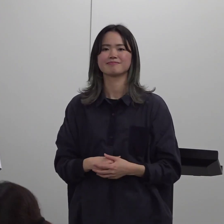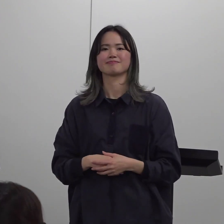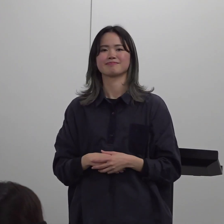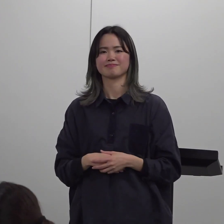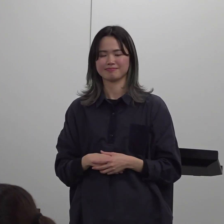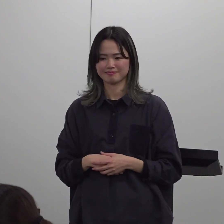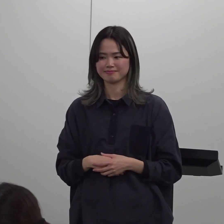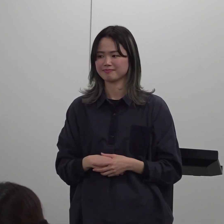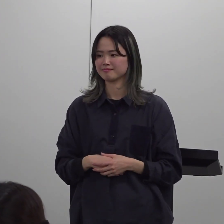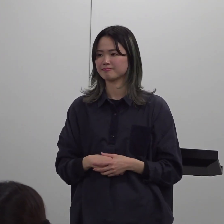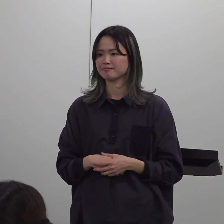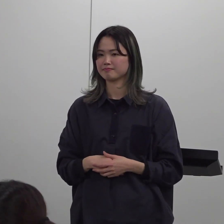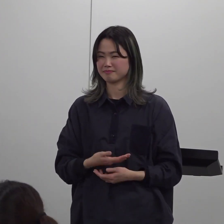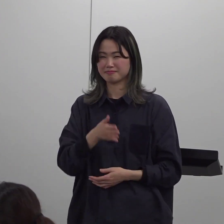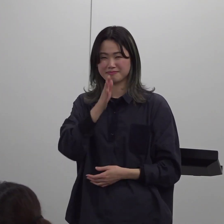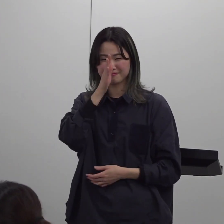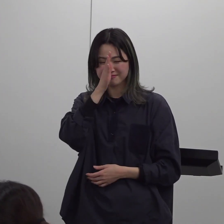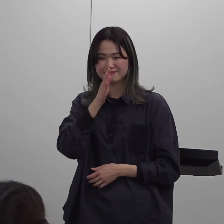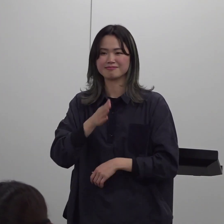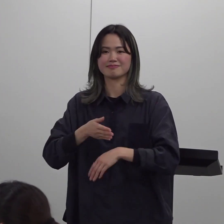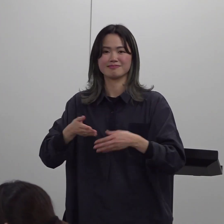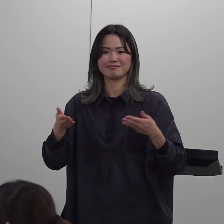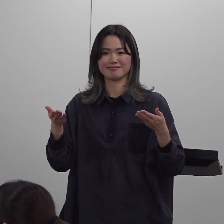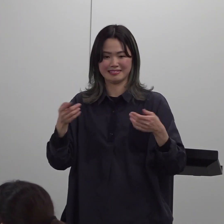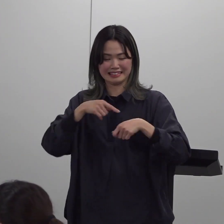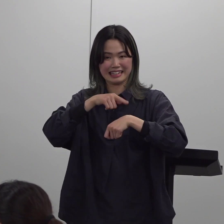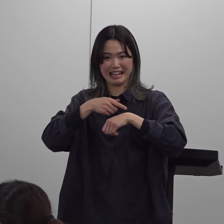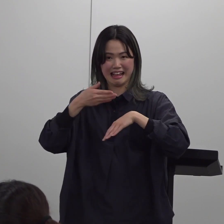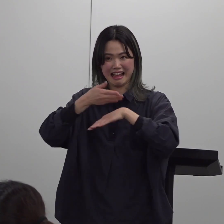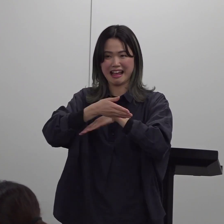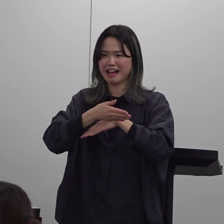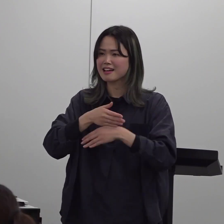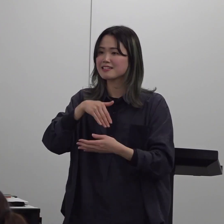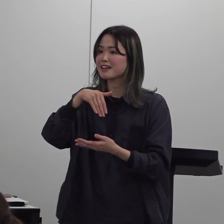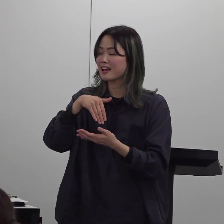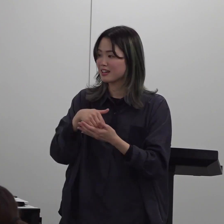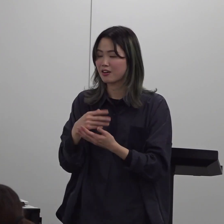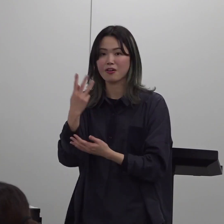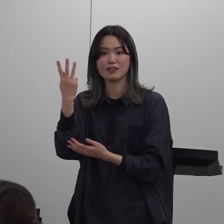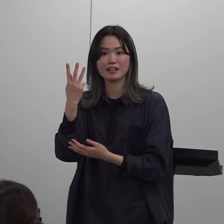ではすいませんちょっと時間過ぎましたが最後におひとりずつユーザーさんから